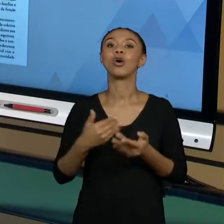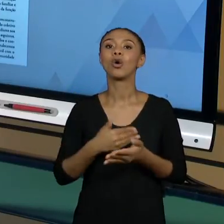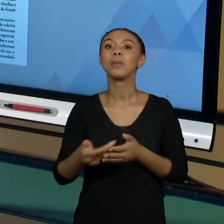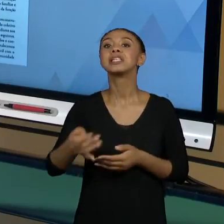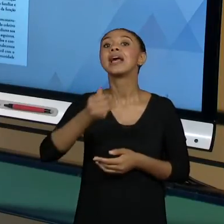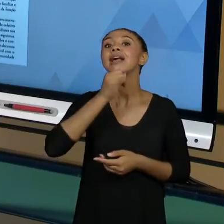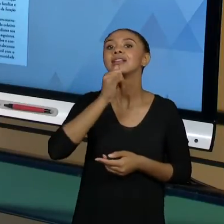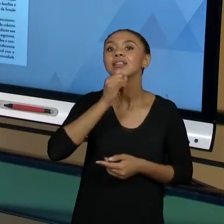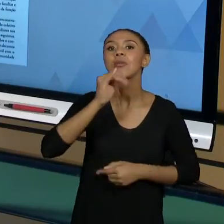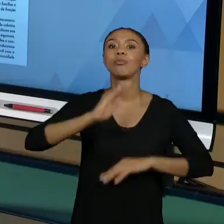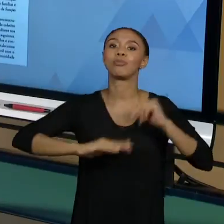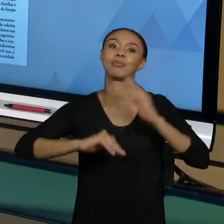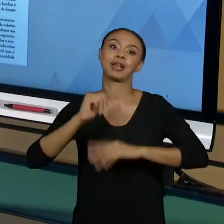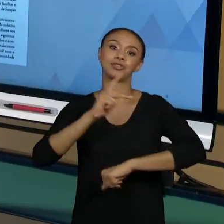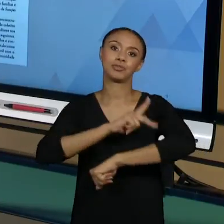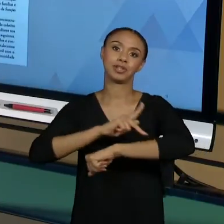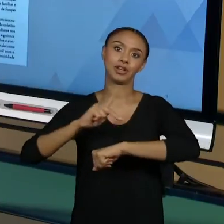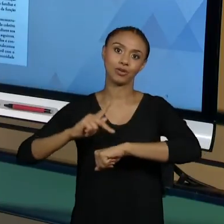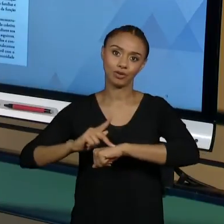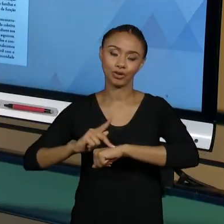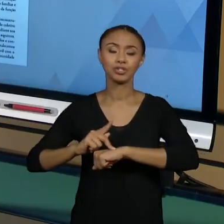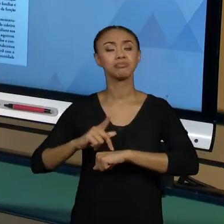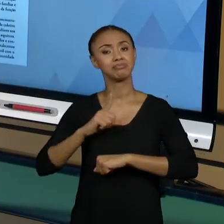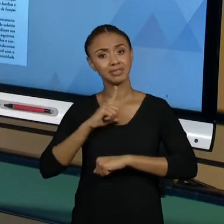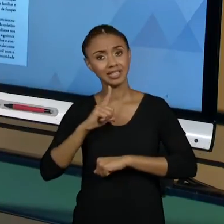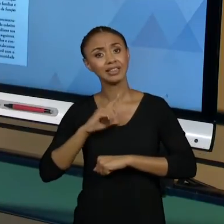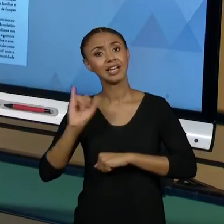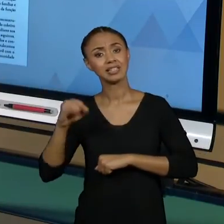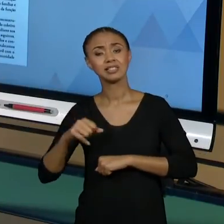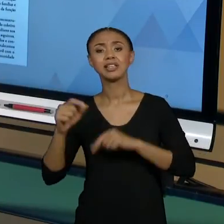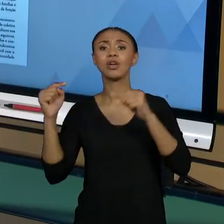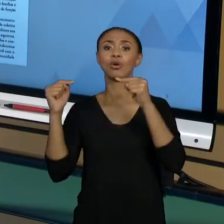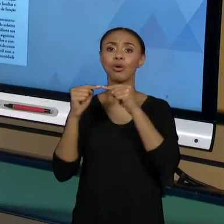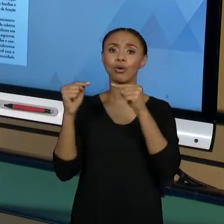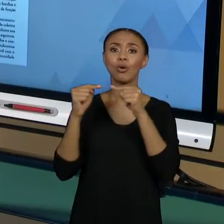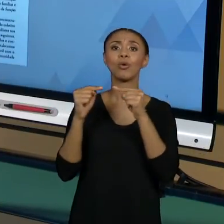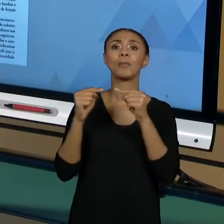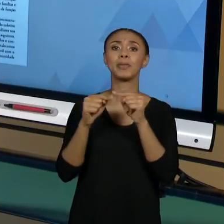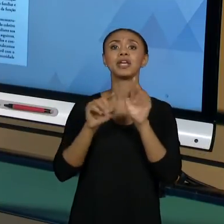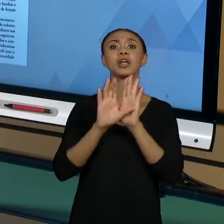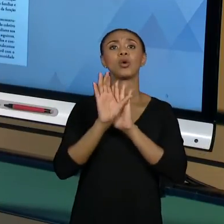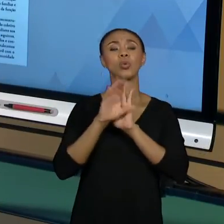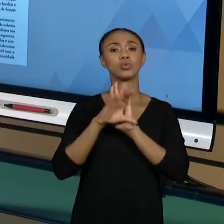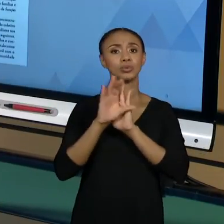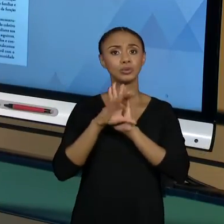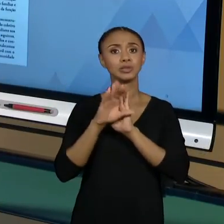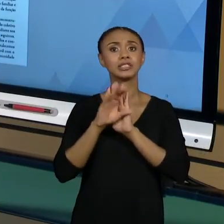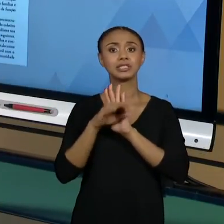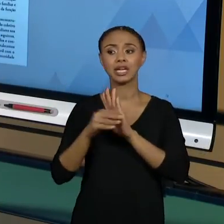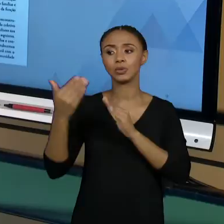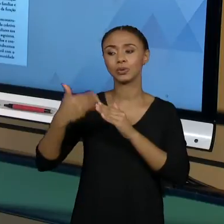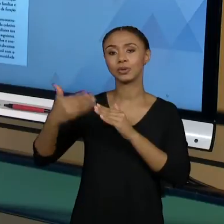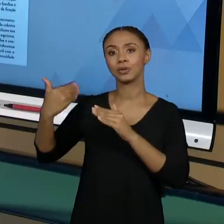PEDAGÓGICA QUE ESTÃO DE ALGUMA MANEIRA INSPIRADOS NOS CONCEITOS QUE FORAM ABORDADOS NA VIDEOAULA.